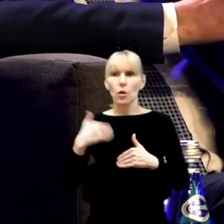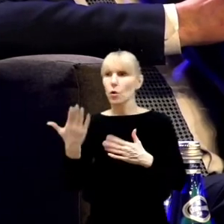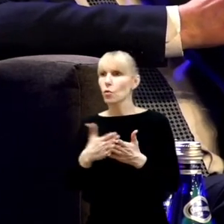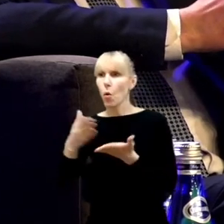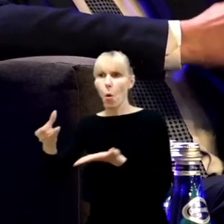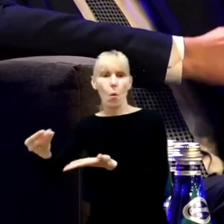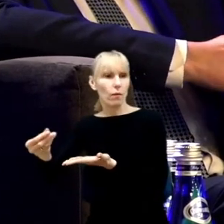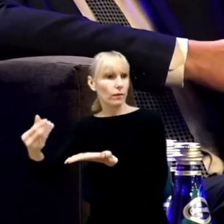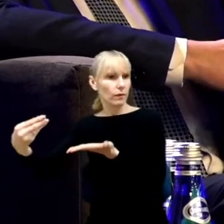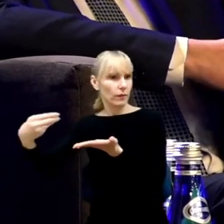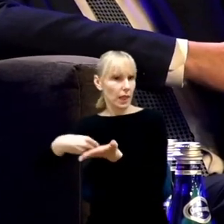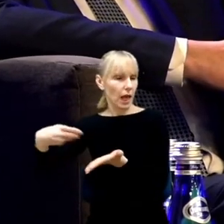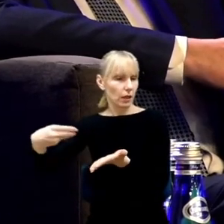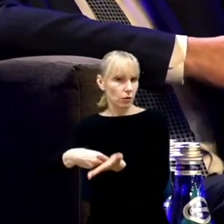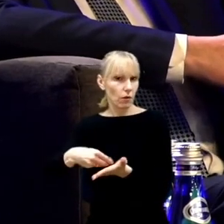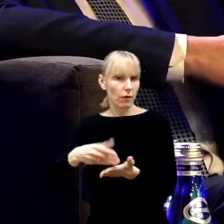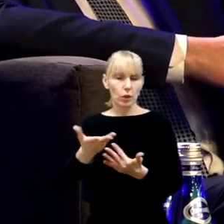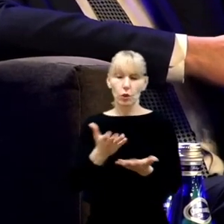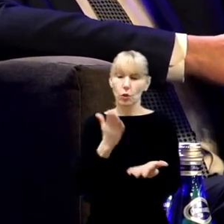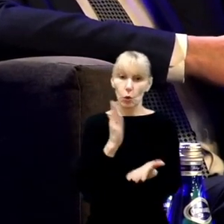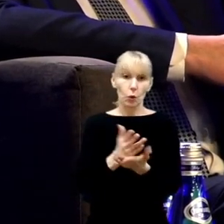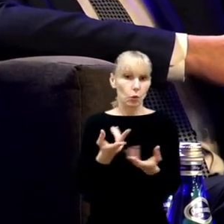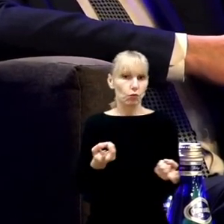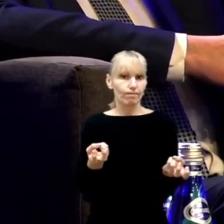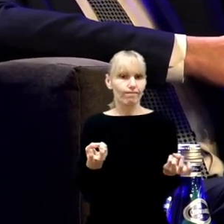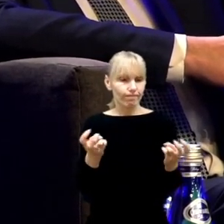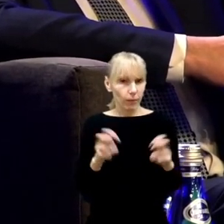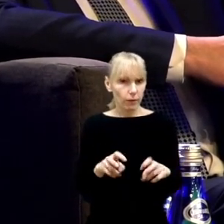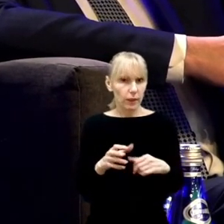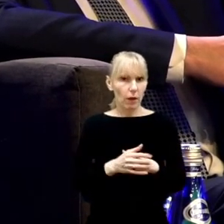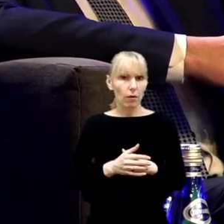i że to powstało, i chcemy żebyście to powtórzyli jeszcze raz.